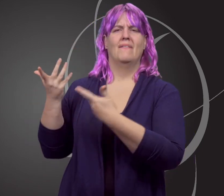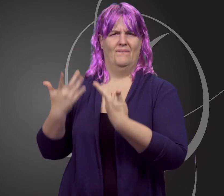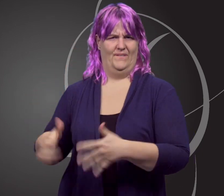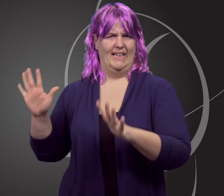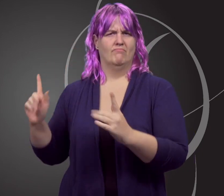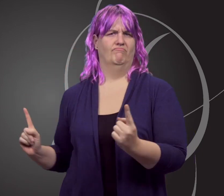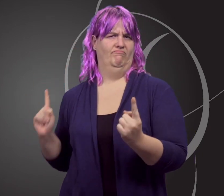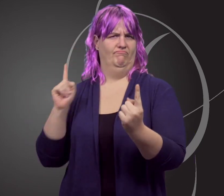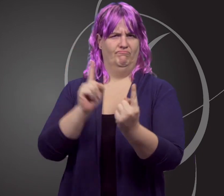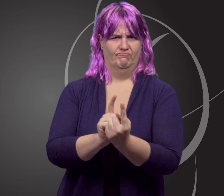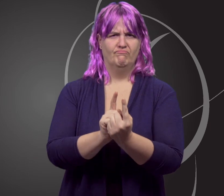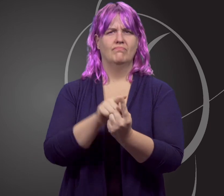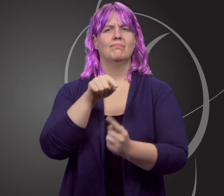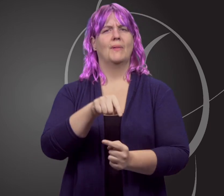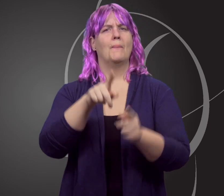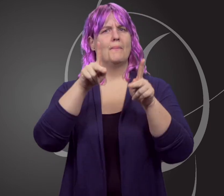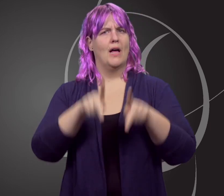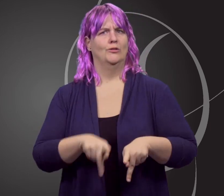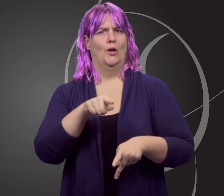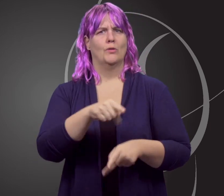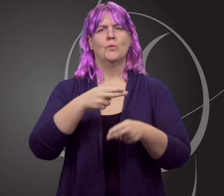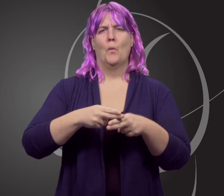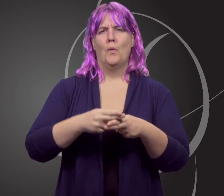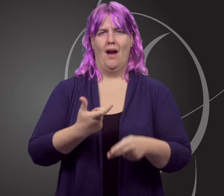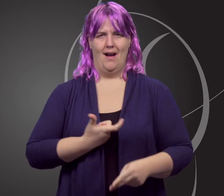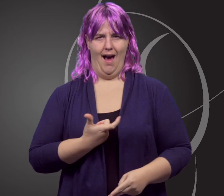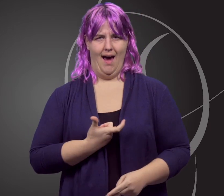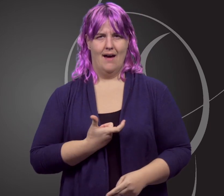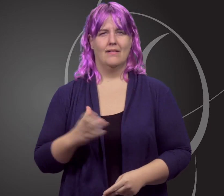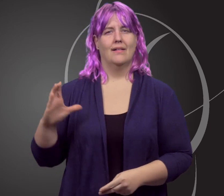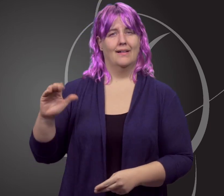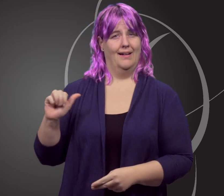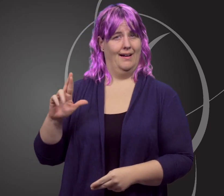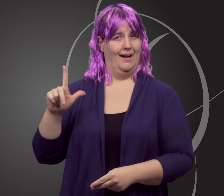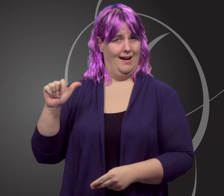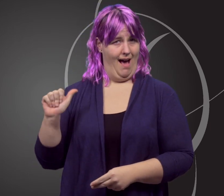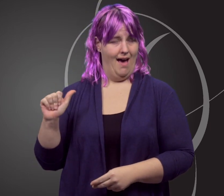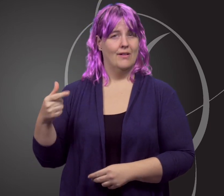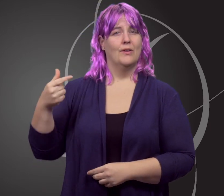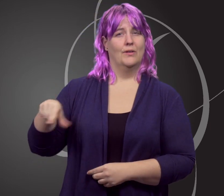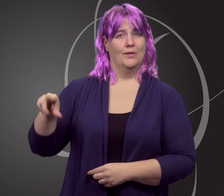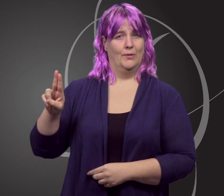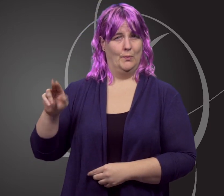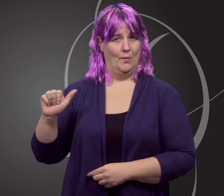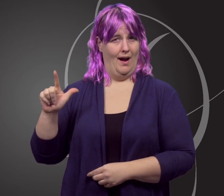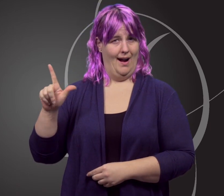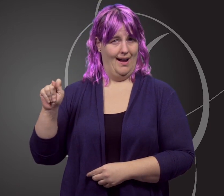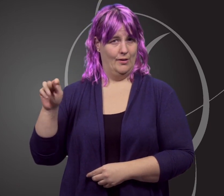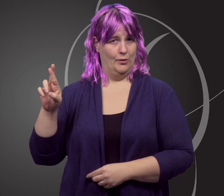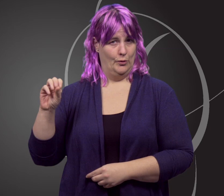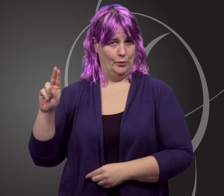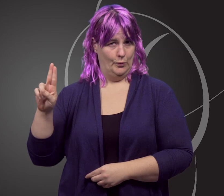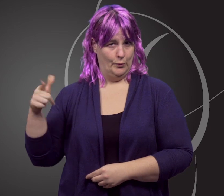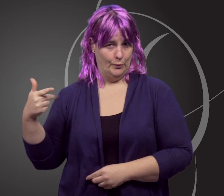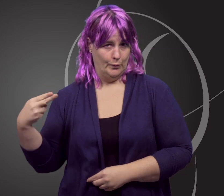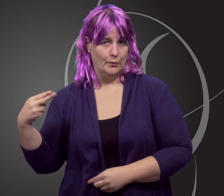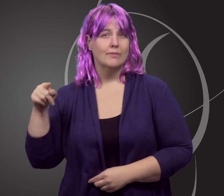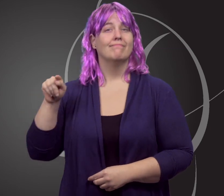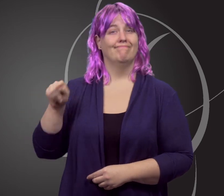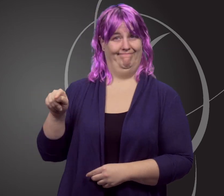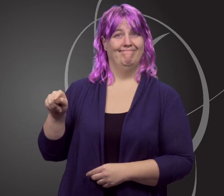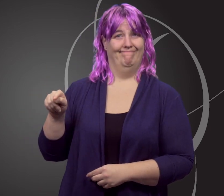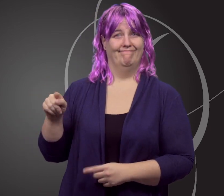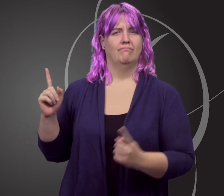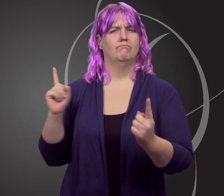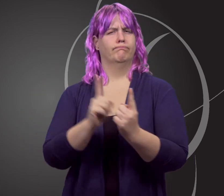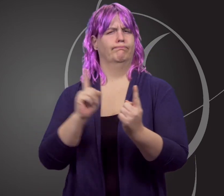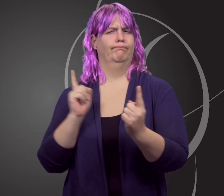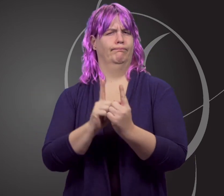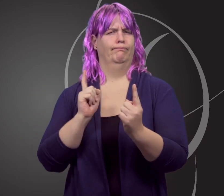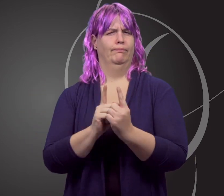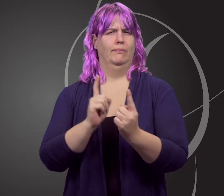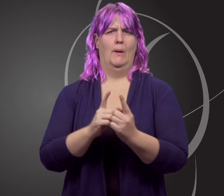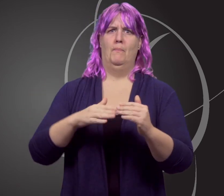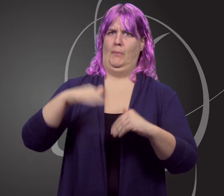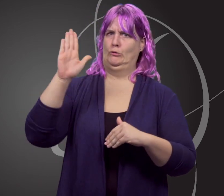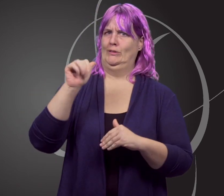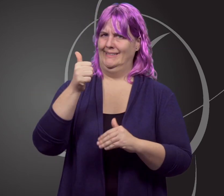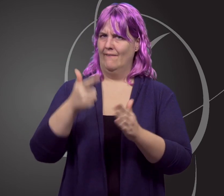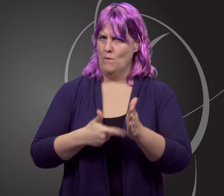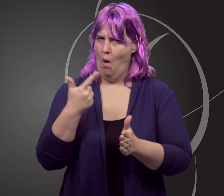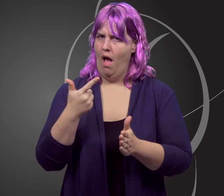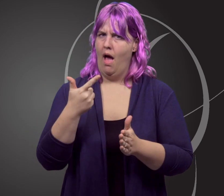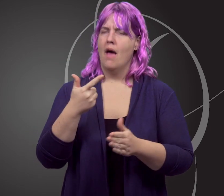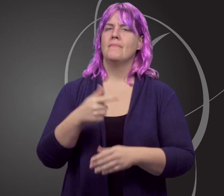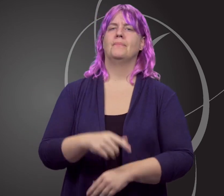a rencontré Carla Qualtrough plus de 10 fois et